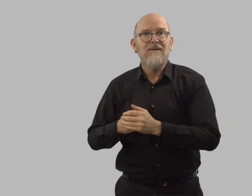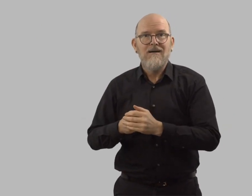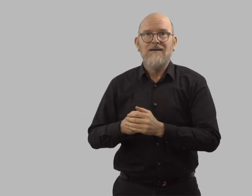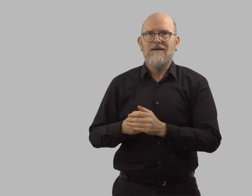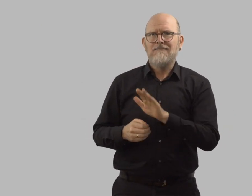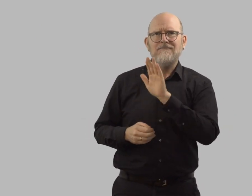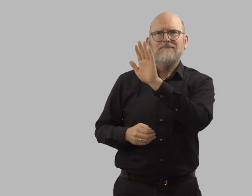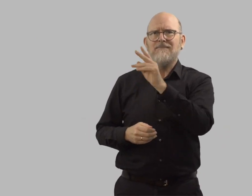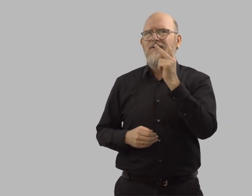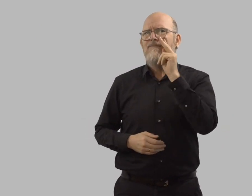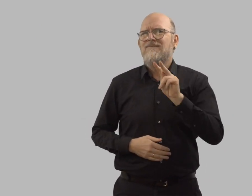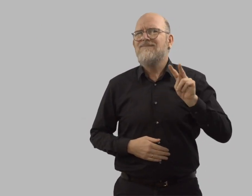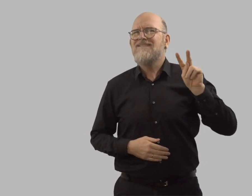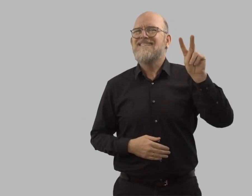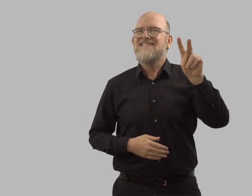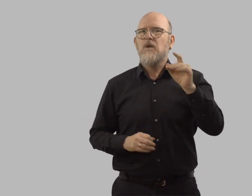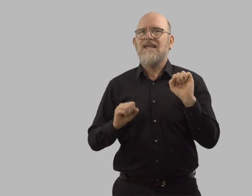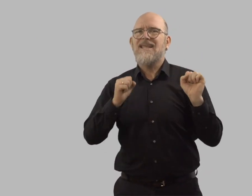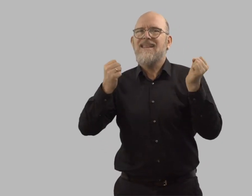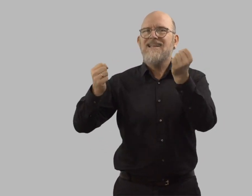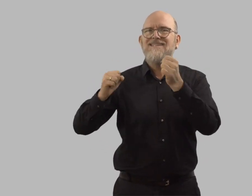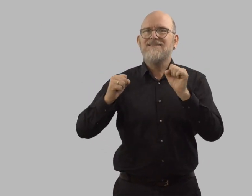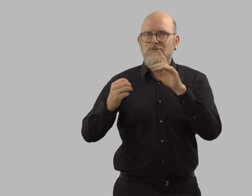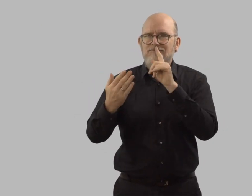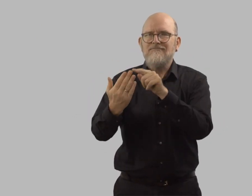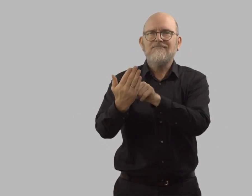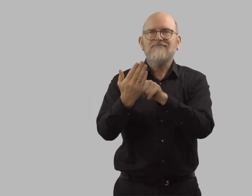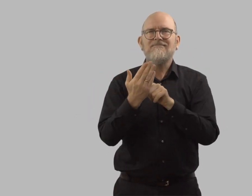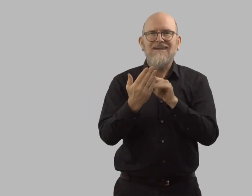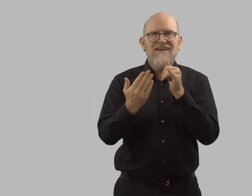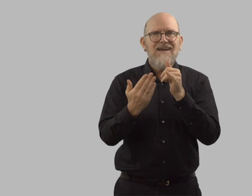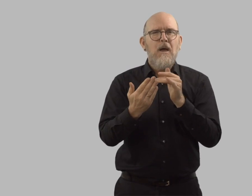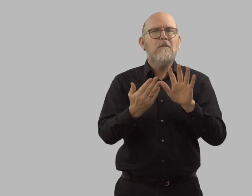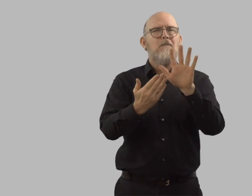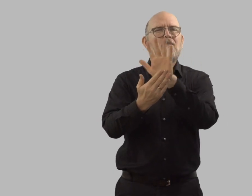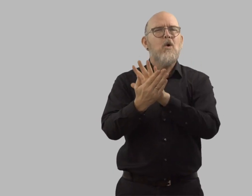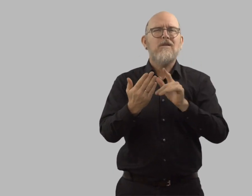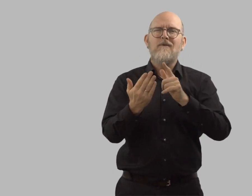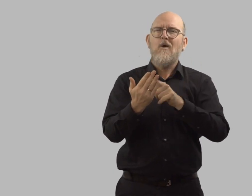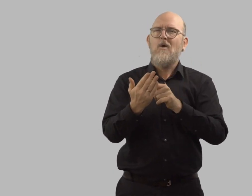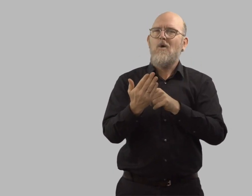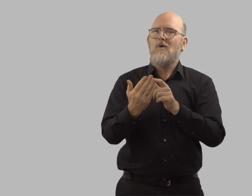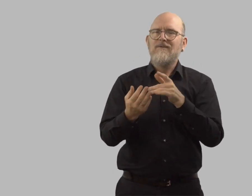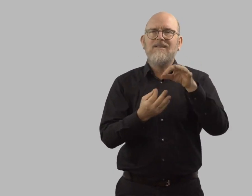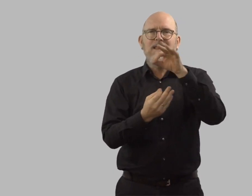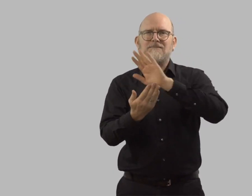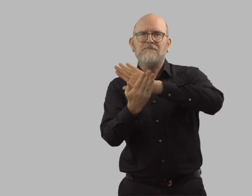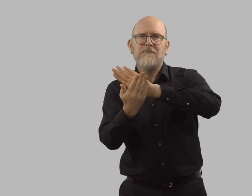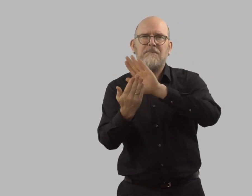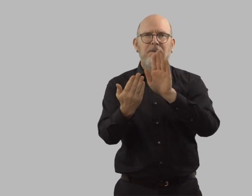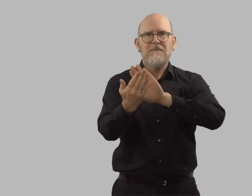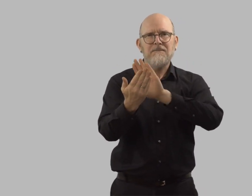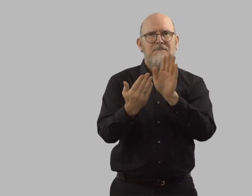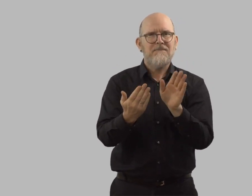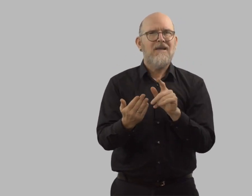Ihre Vision des Kinetismus zeigt sie oft im Motiv des Tanzes.